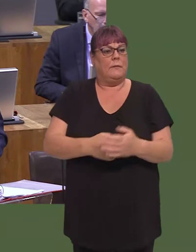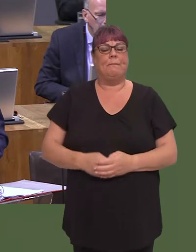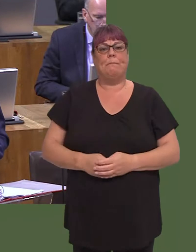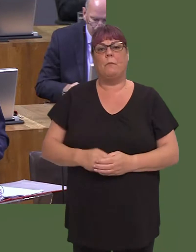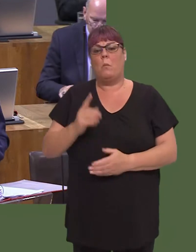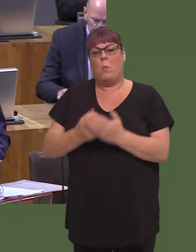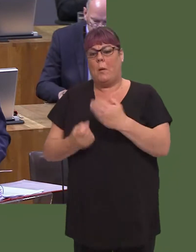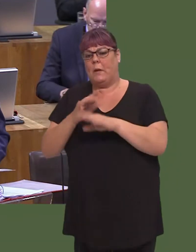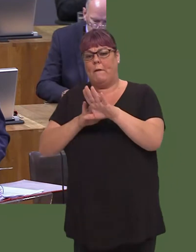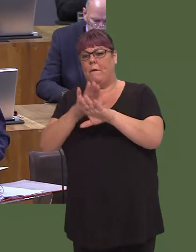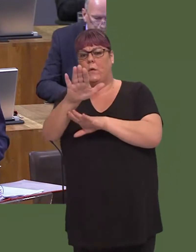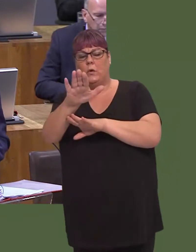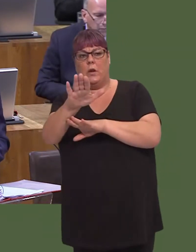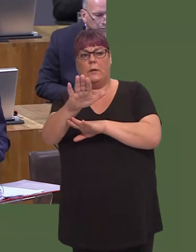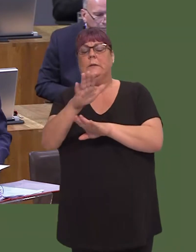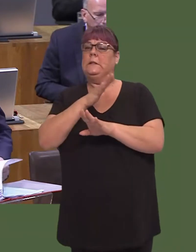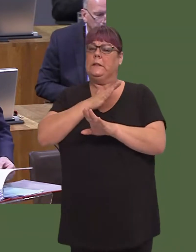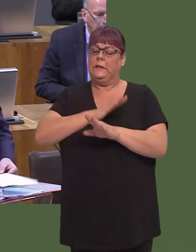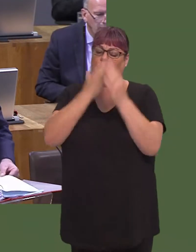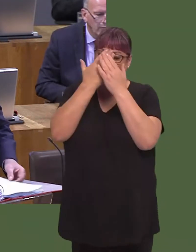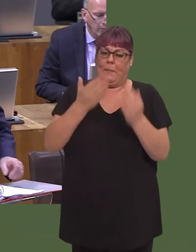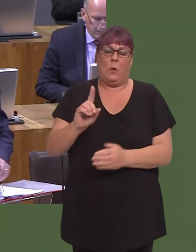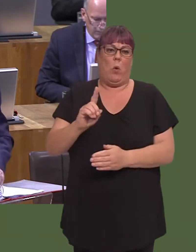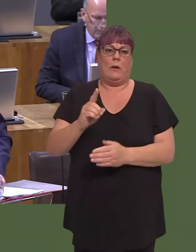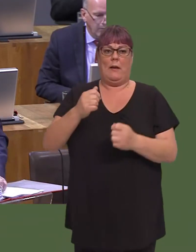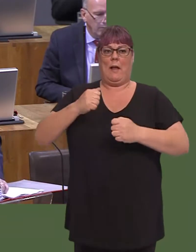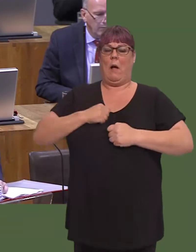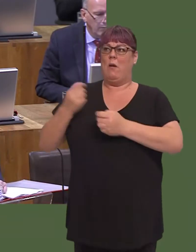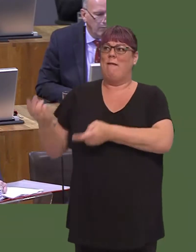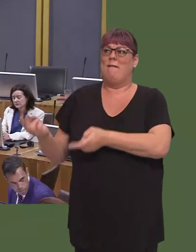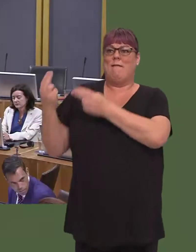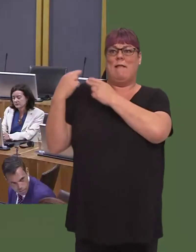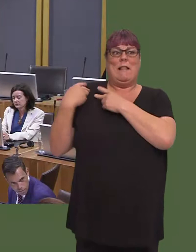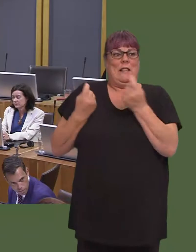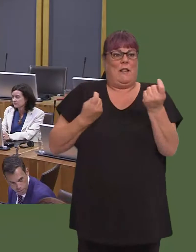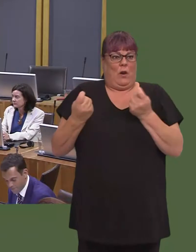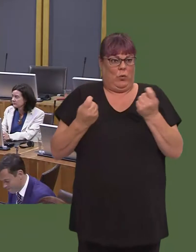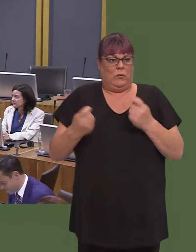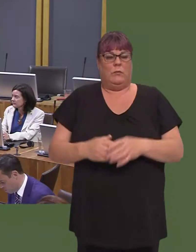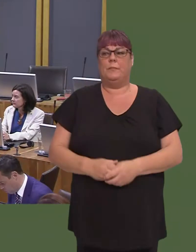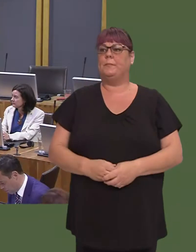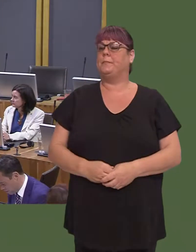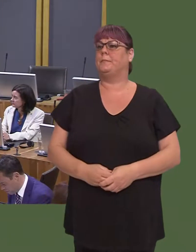Addysg chi, wrth gwrs, yw bod y ffordd y mae'r gefnogaeth i fyfyrwyr yng Nghymru wedi newid